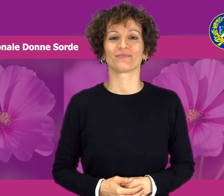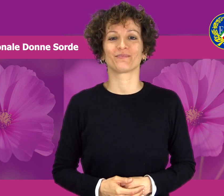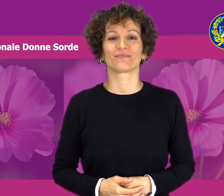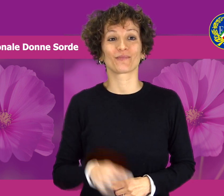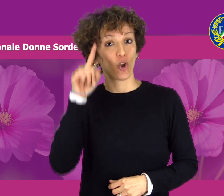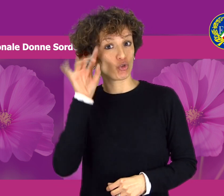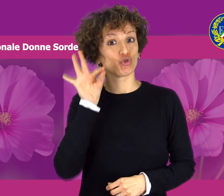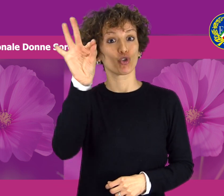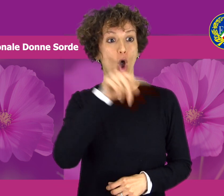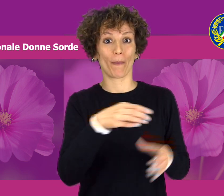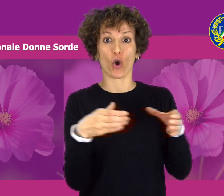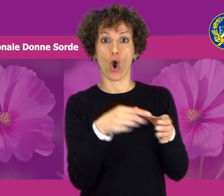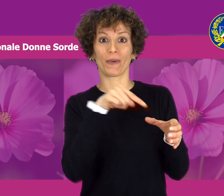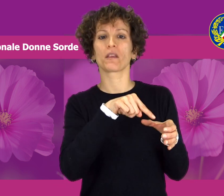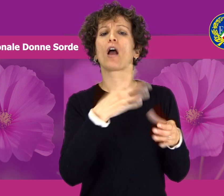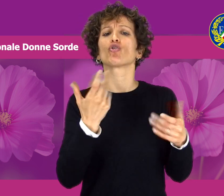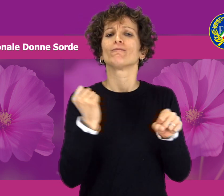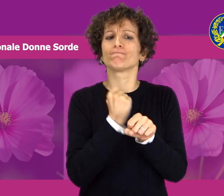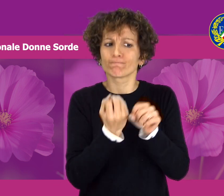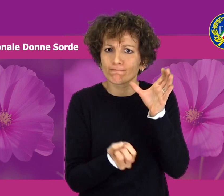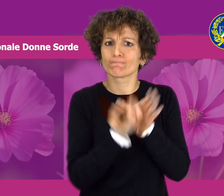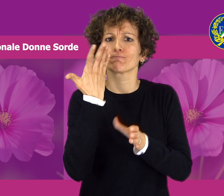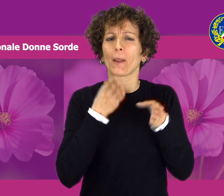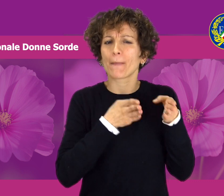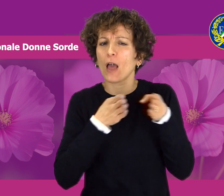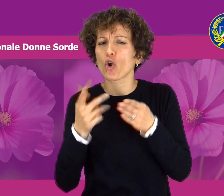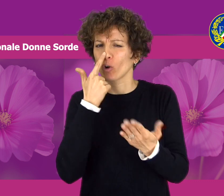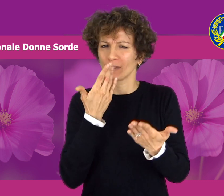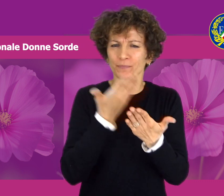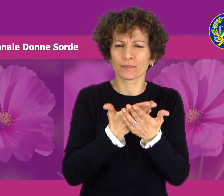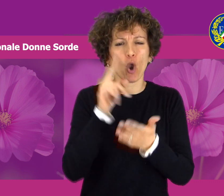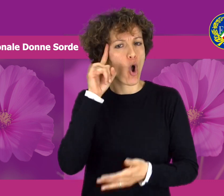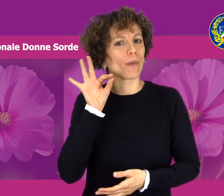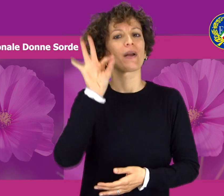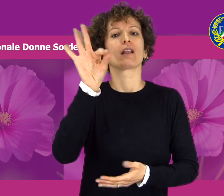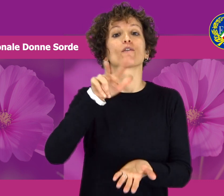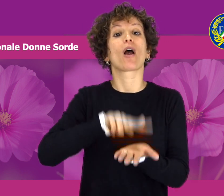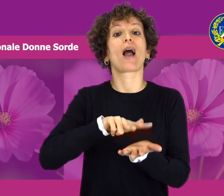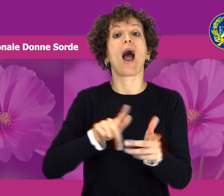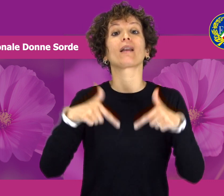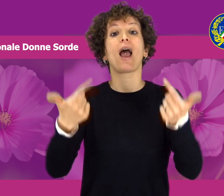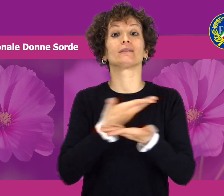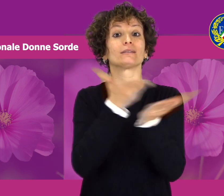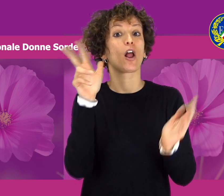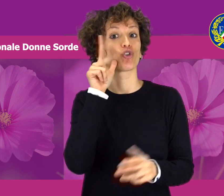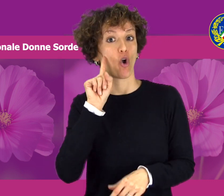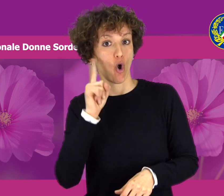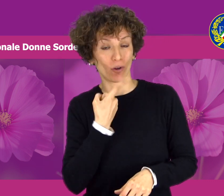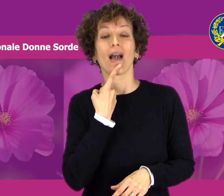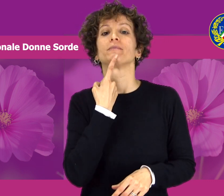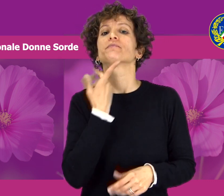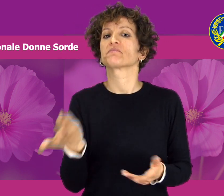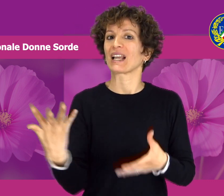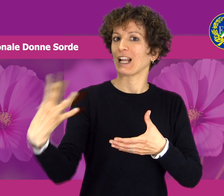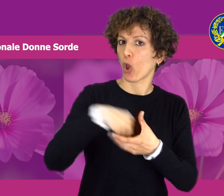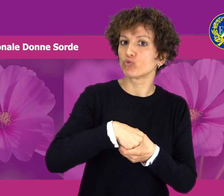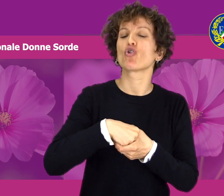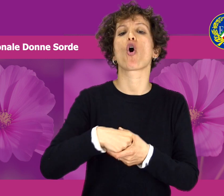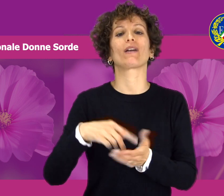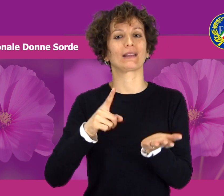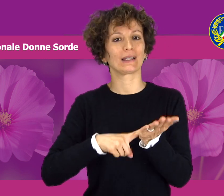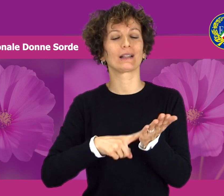Lo scopo del Comitato è quello di elaborare proposte di sostegno individuando i percorsi più idonei a garantire la piena inclusione nonché fruibilità dei diritti